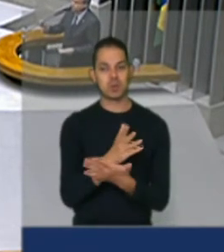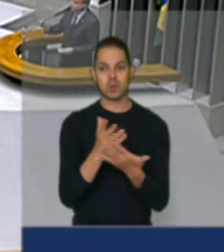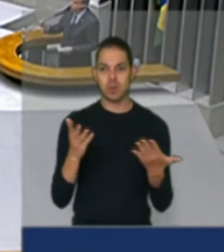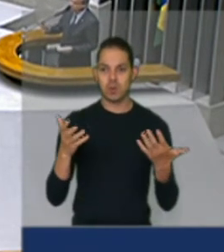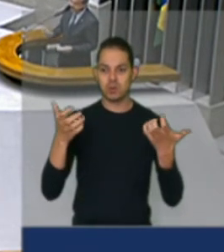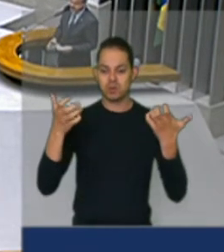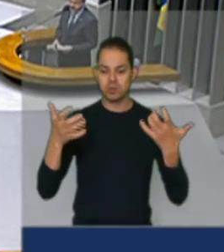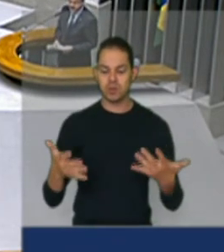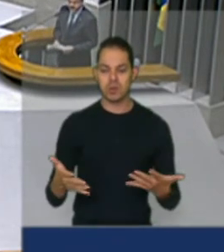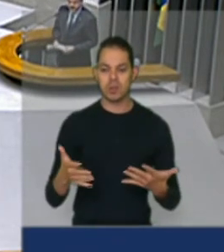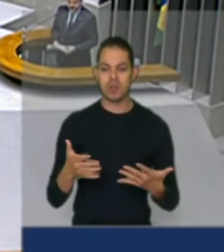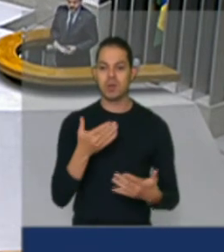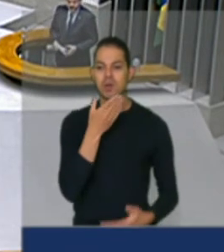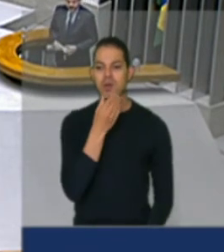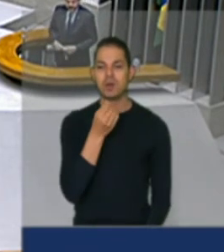SUA INFÂNCIA. DA SUA... DA